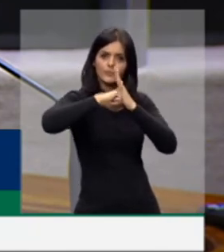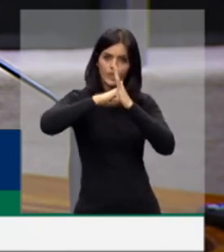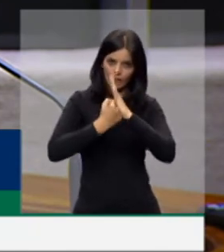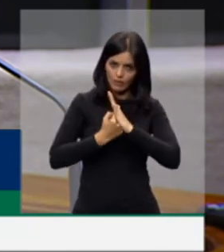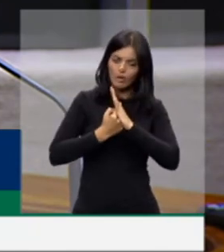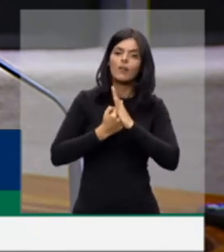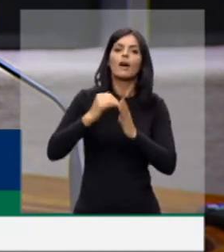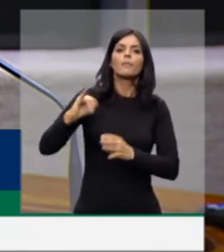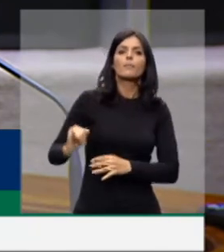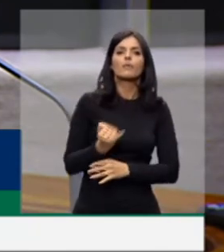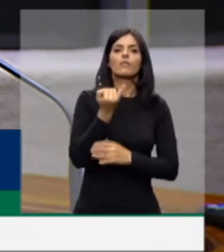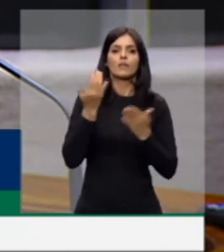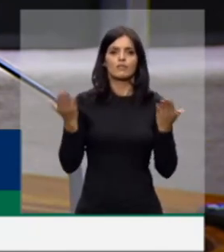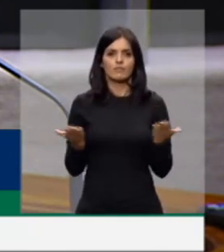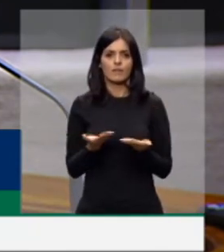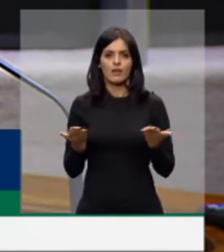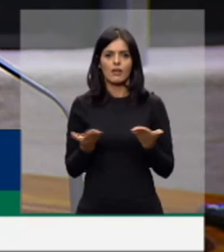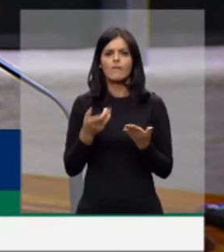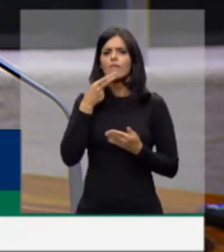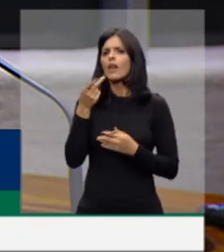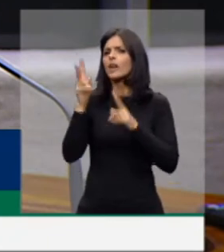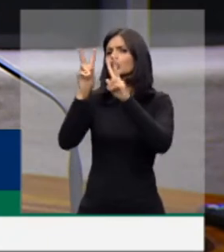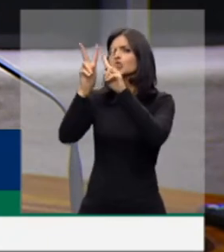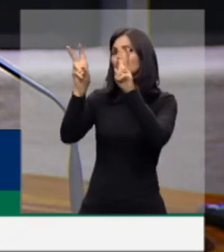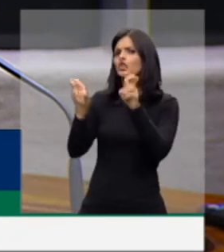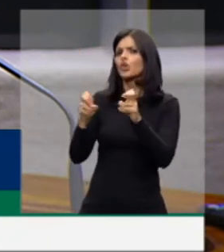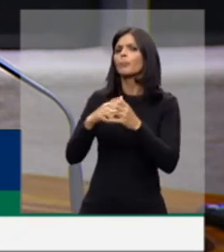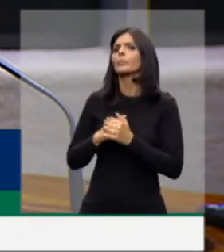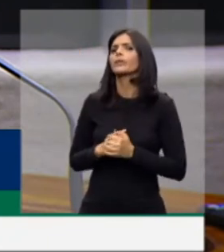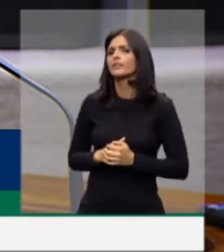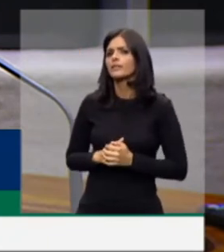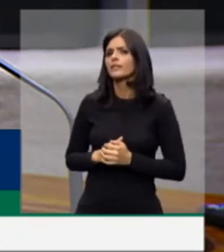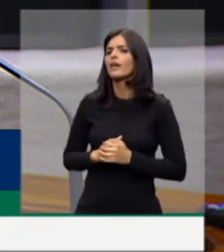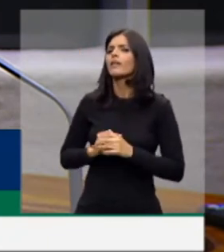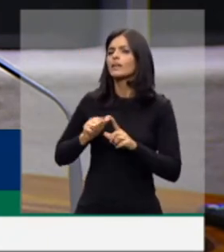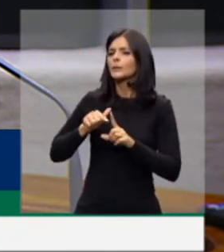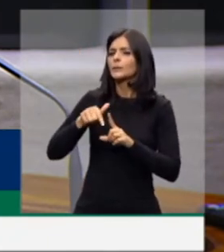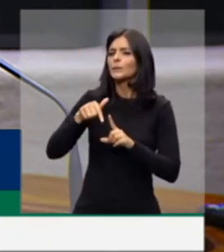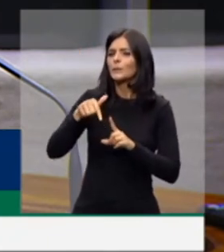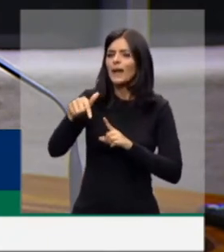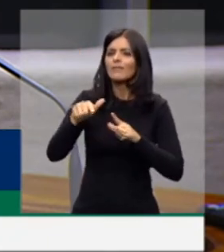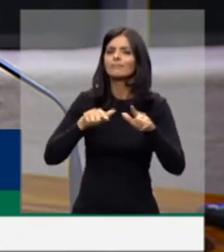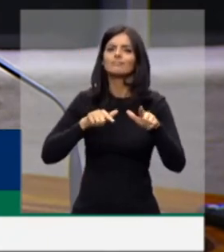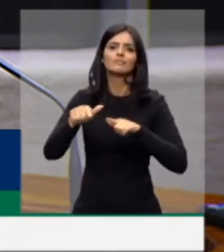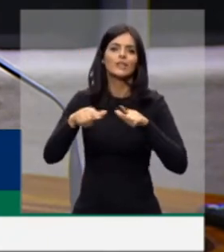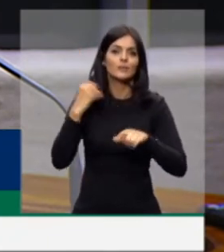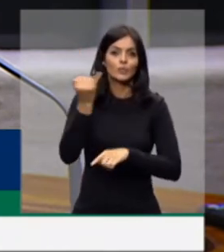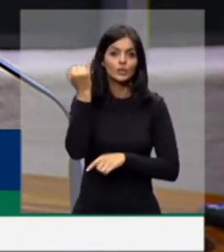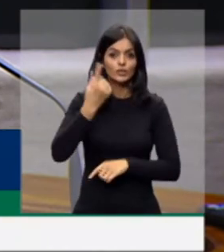SÉRIE DE REQUERIMENTOS DE OBSTRUÇÃO. E QUERO APROVEITAR ESSE TEMPO PARA ABORDAR UM POUCO SOBRE UMA